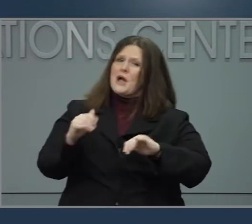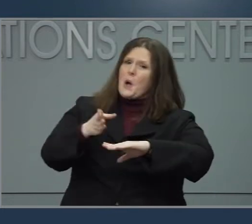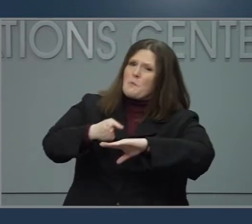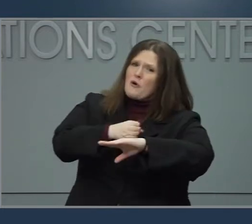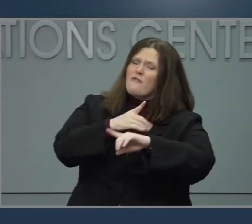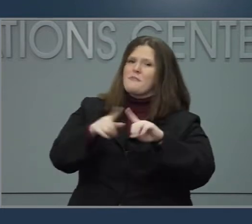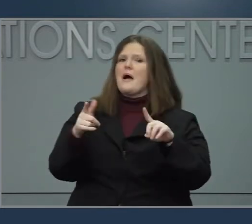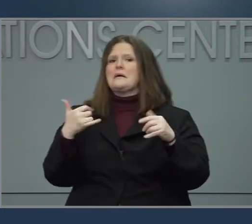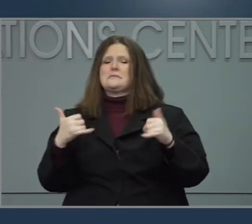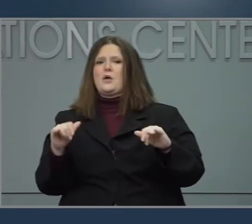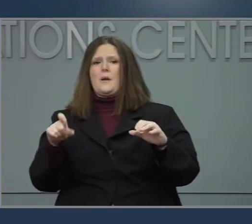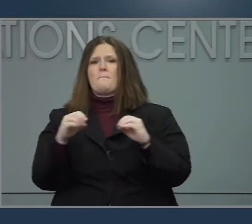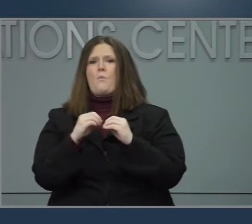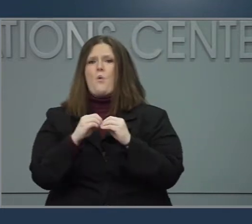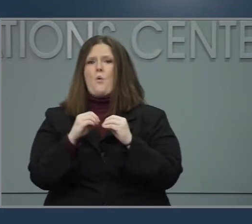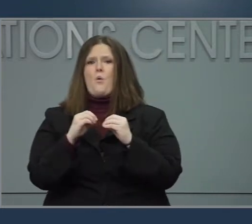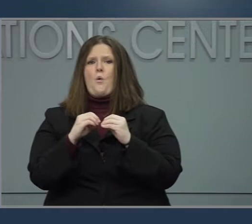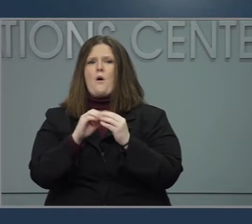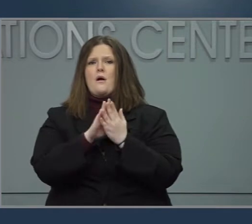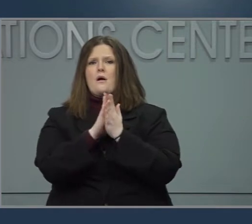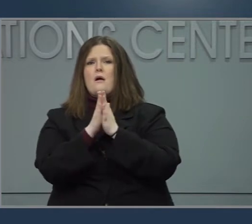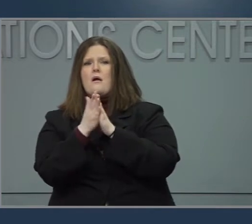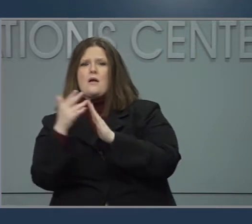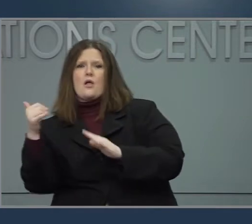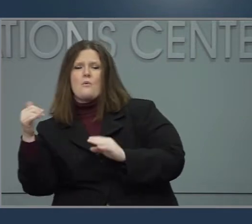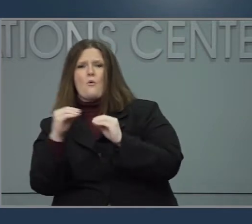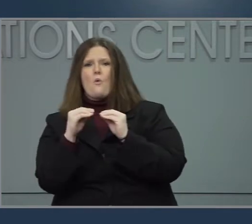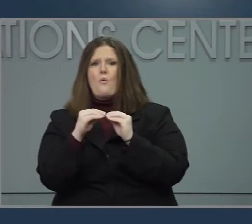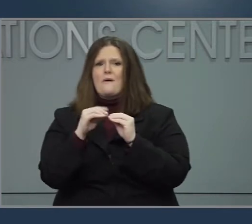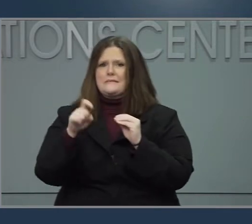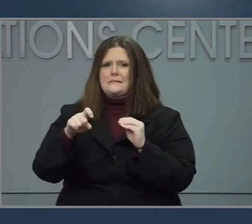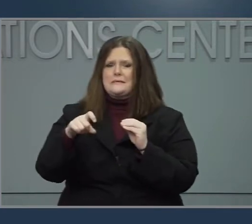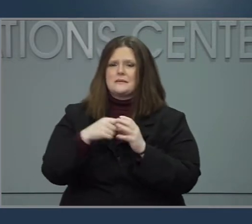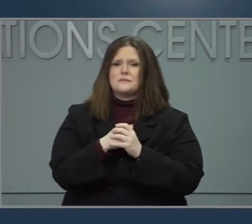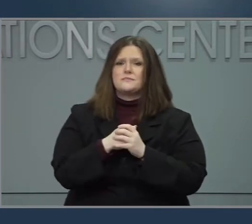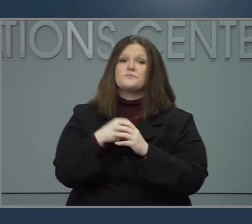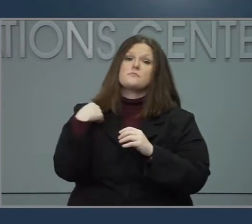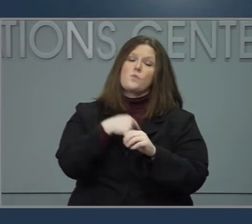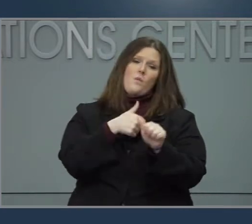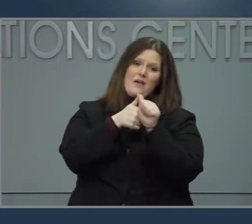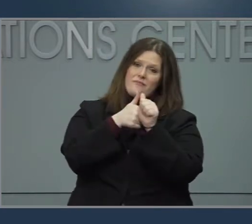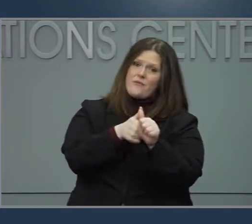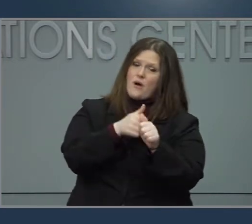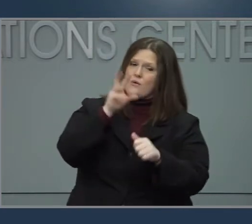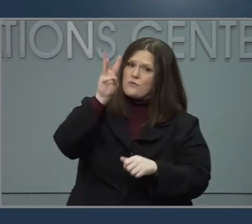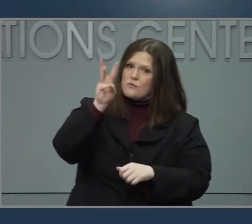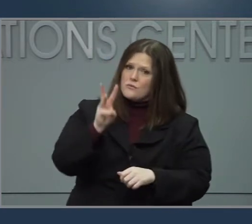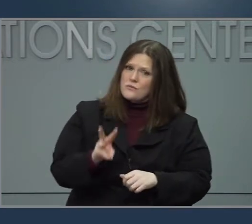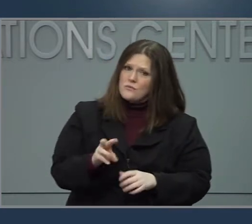todavía tenemos que seguir trabajando aquí tenemos que seguir si las tres en es más de